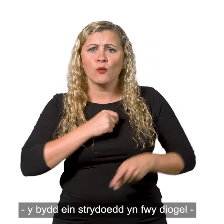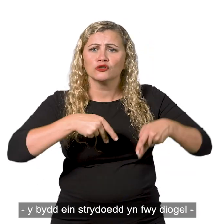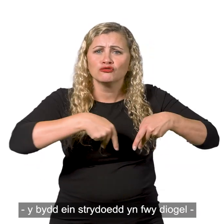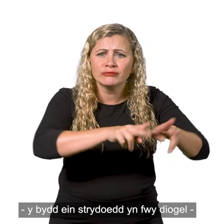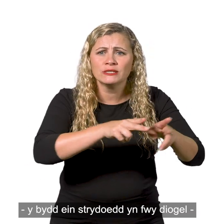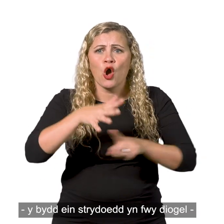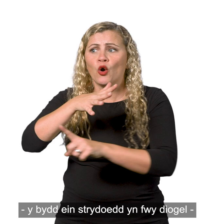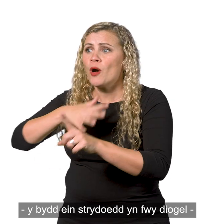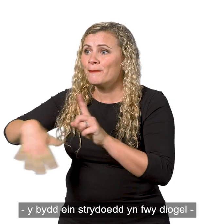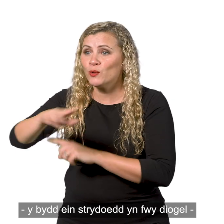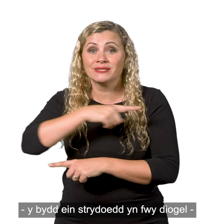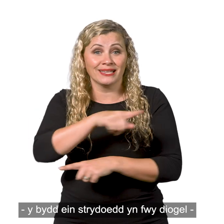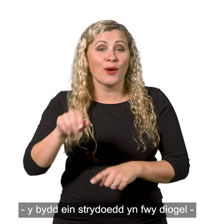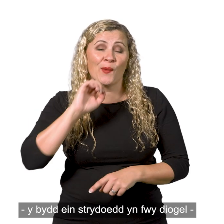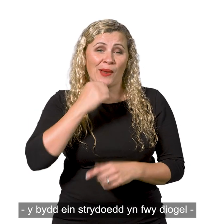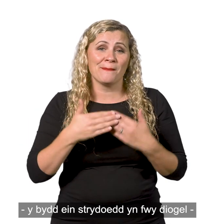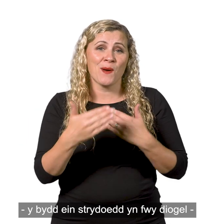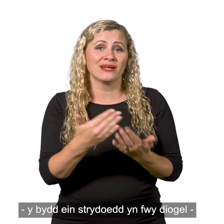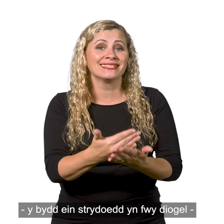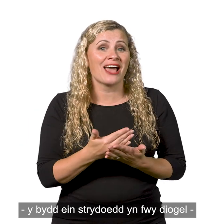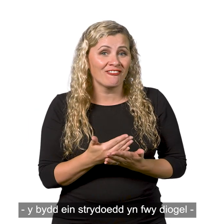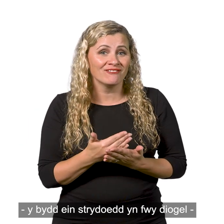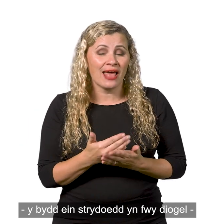y bydd ein strydoedd yn fwy diogel –